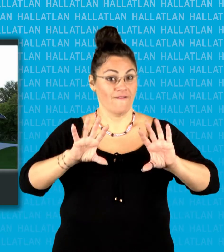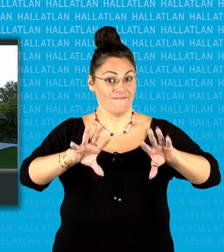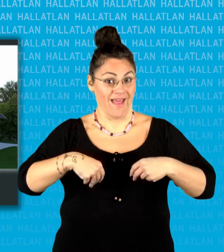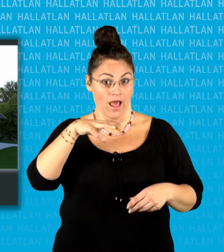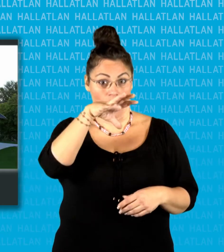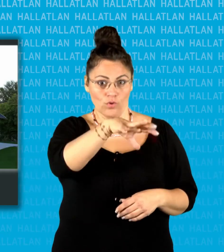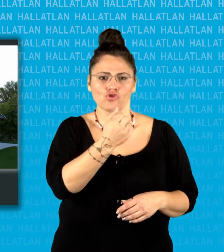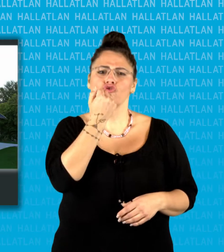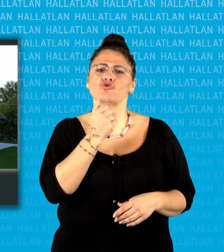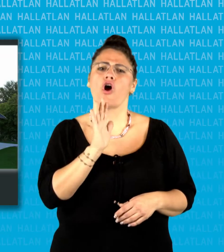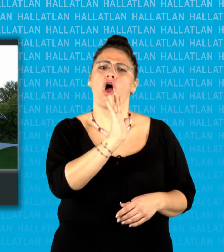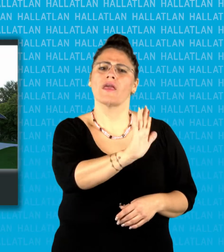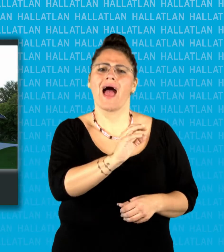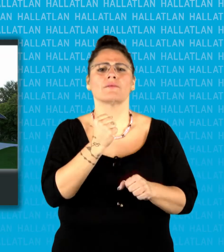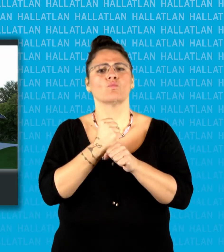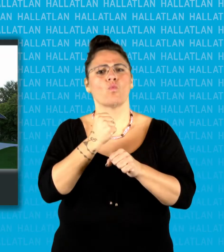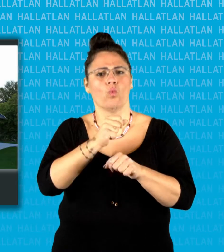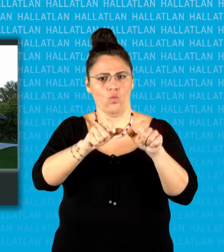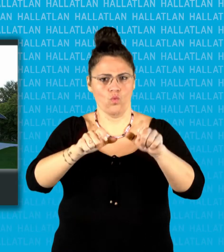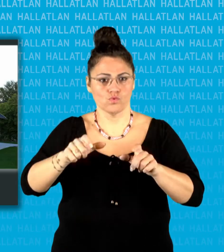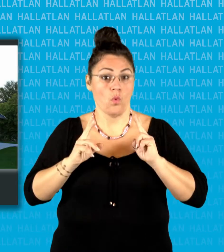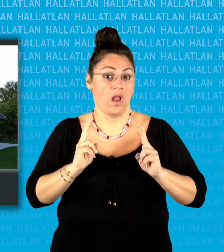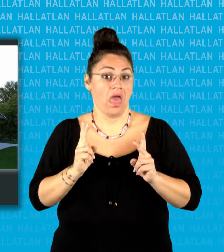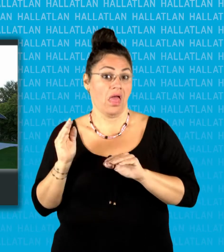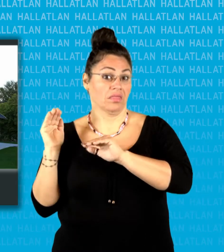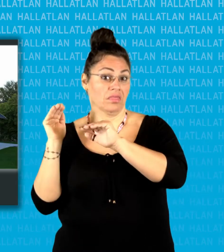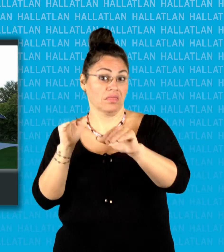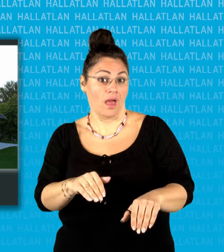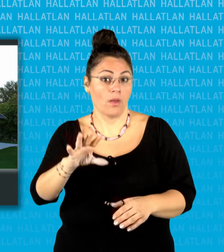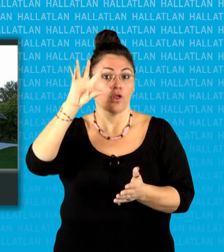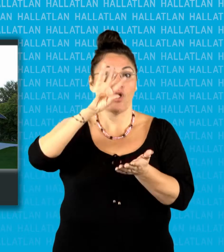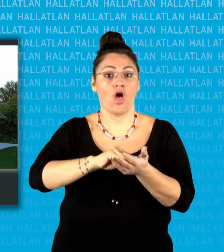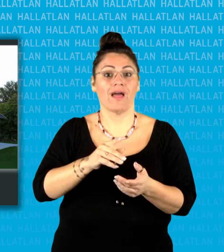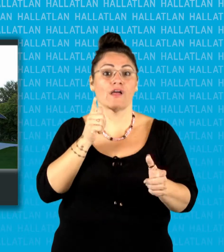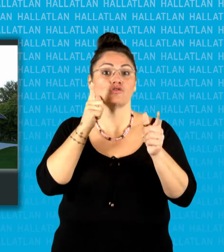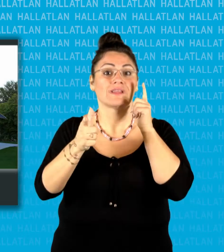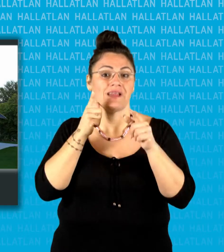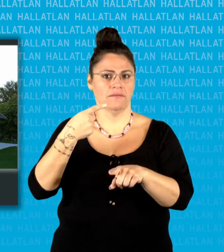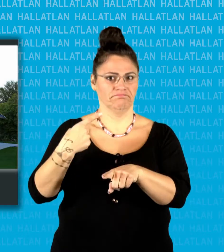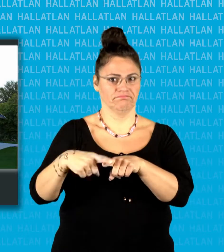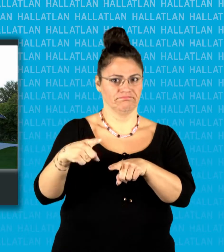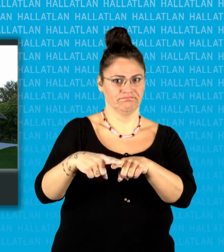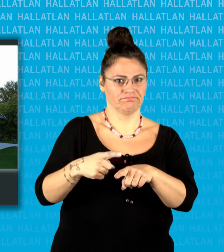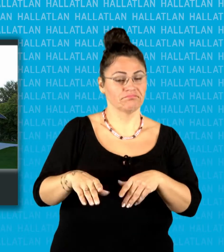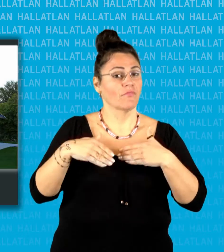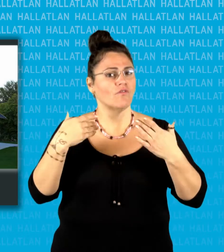A vállalkozások támogathatják dolgozóik lakáshitel törlesztését,